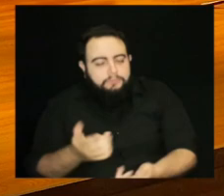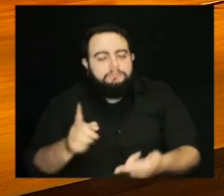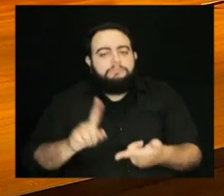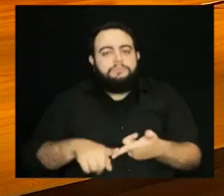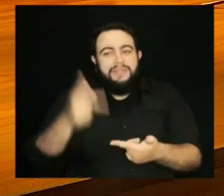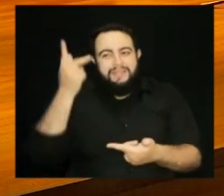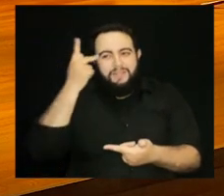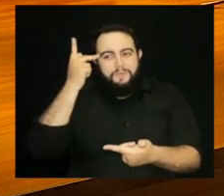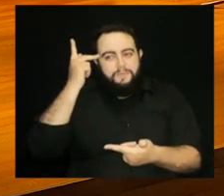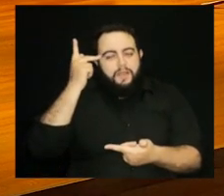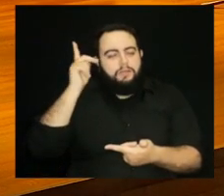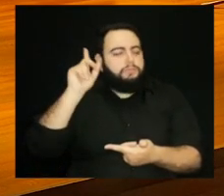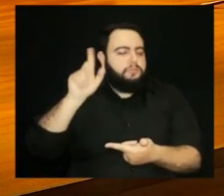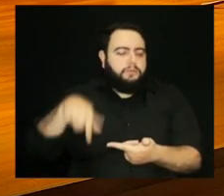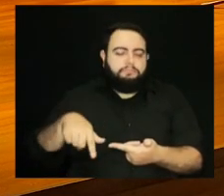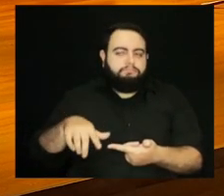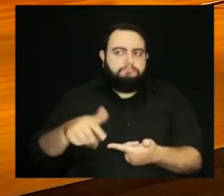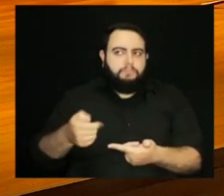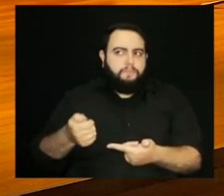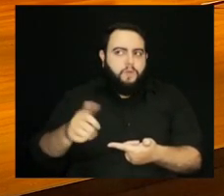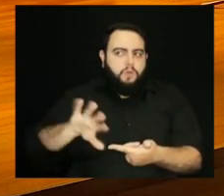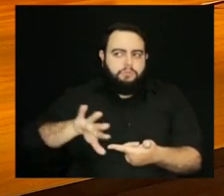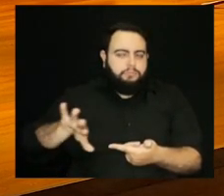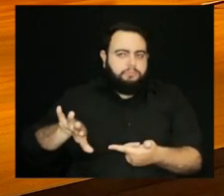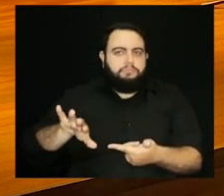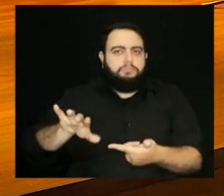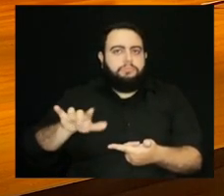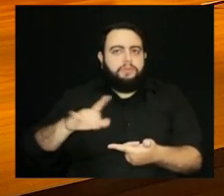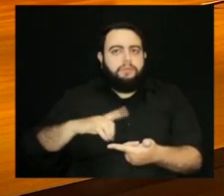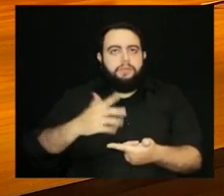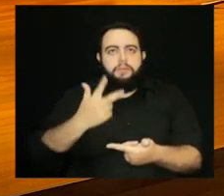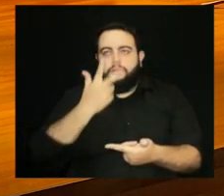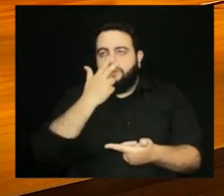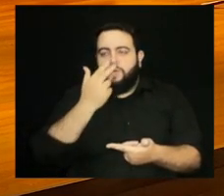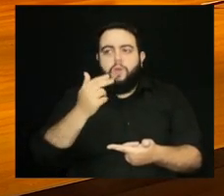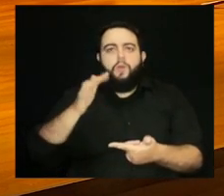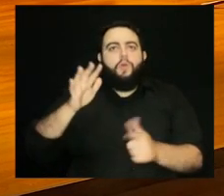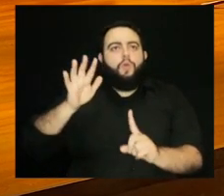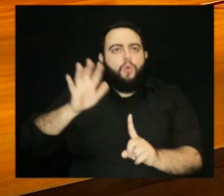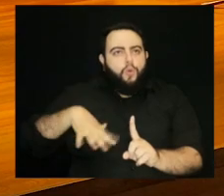uma vila nesse momento apesar de ter o delírio de São Paulo dos 500 anos ,assim como Buenos Aires tem